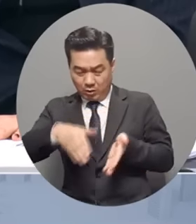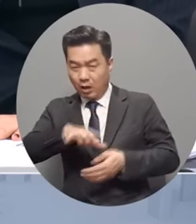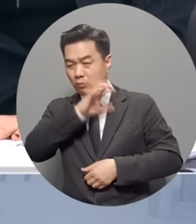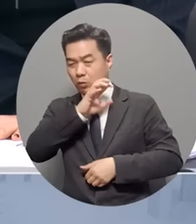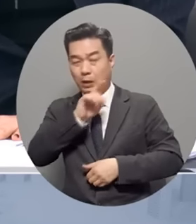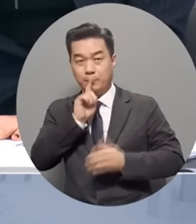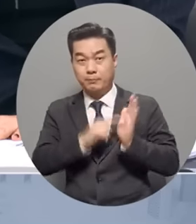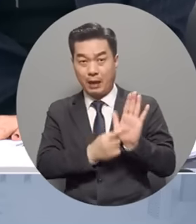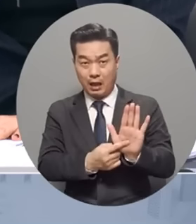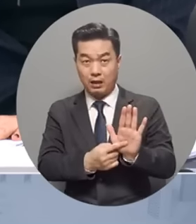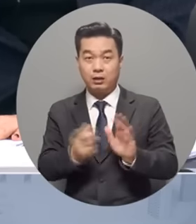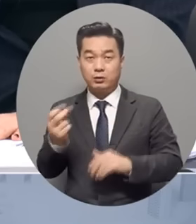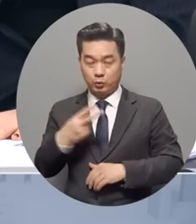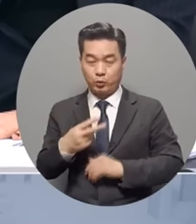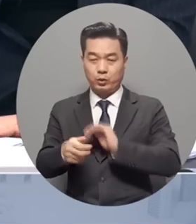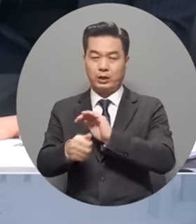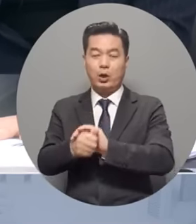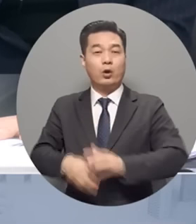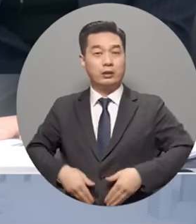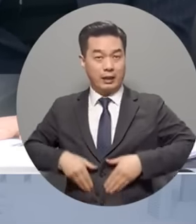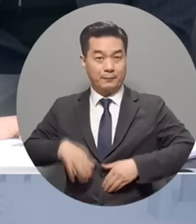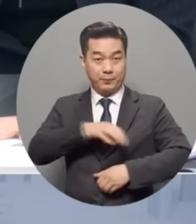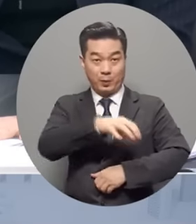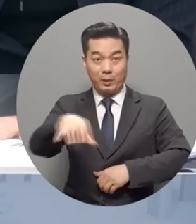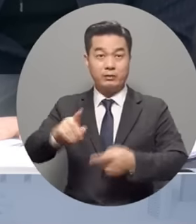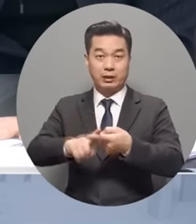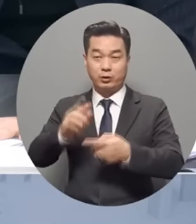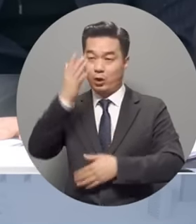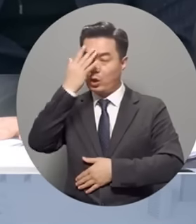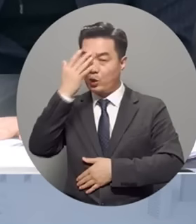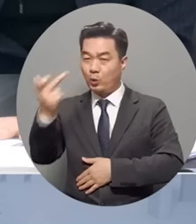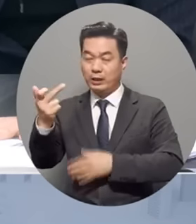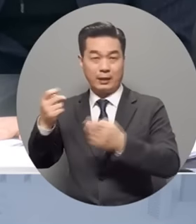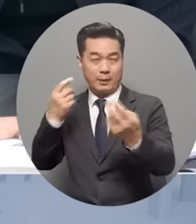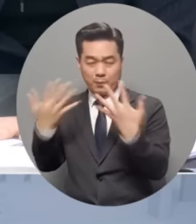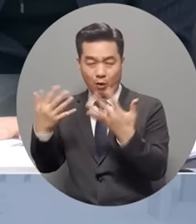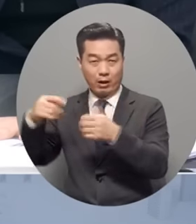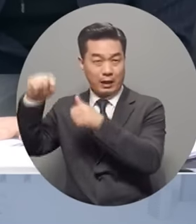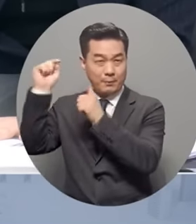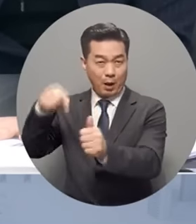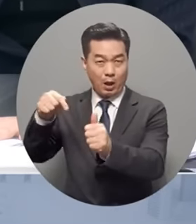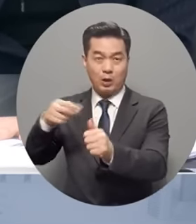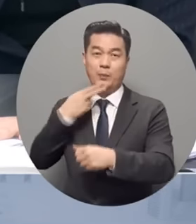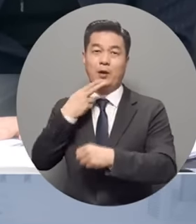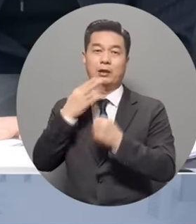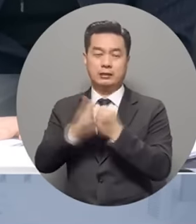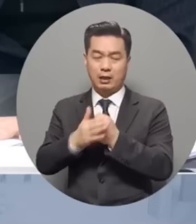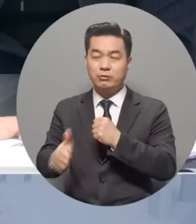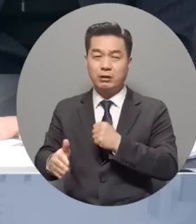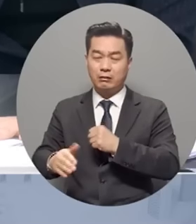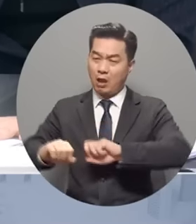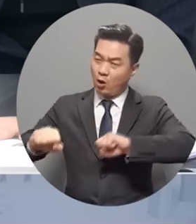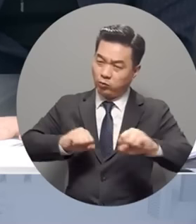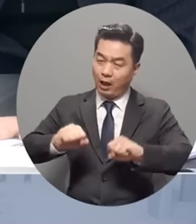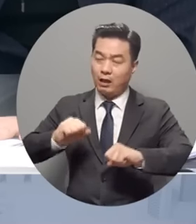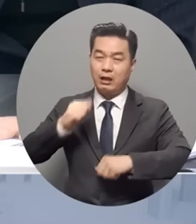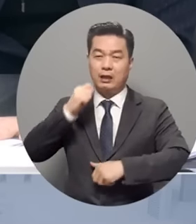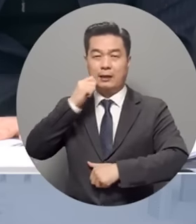비공개로 불만을 드러내기도 했습니다. 또 영남권 의원들의 경우 용산에서 명확한 메시지 전달이 없어서 쉽사리 움직이지